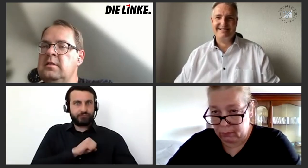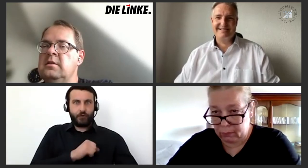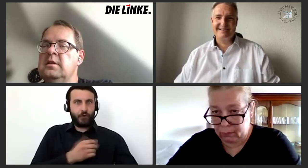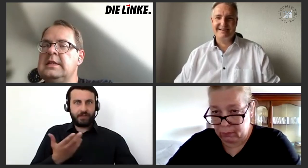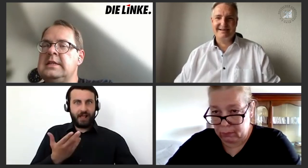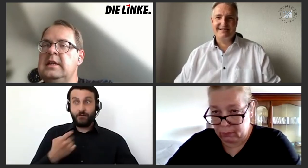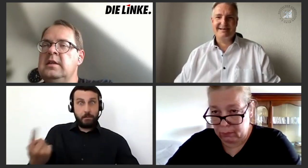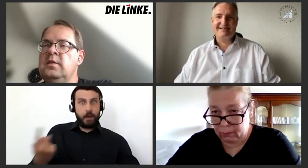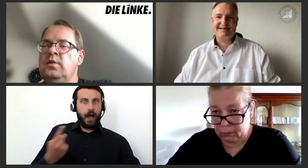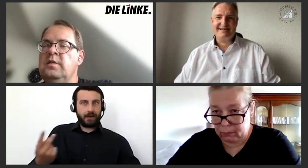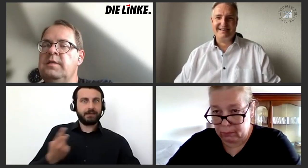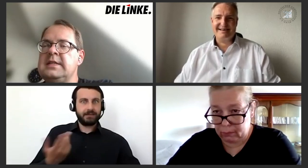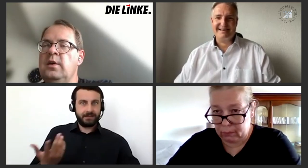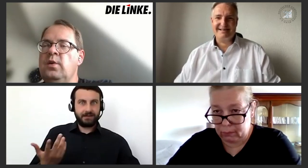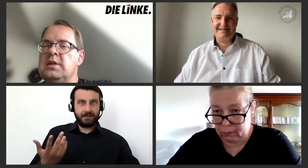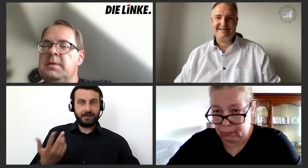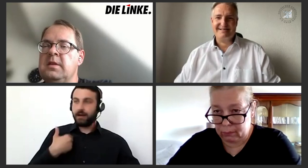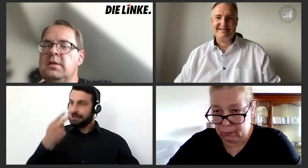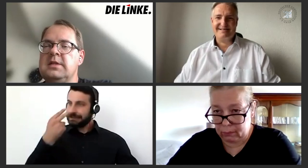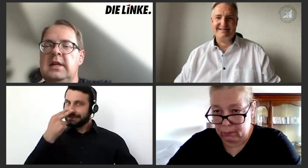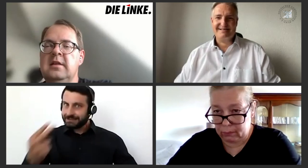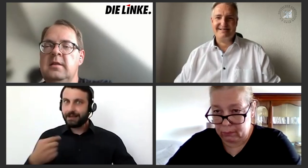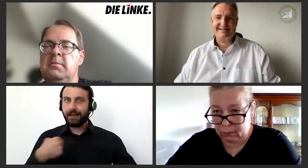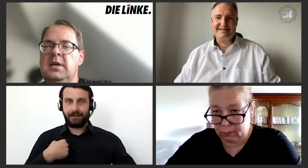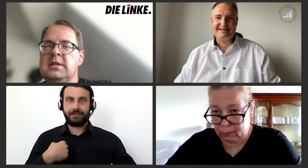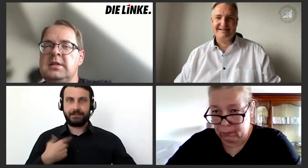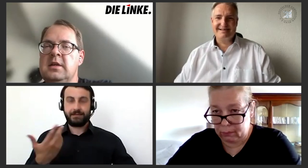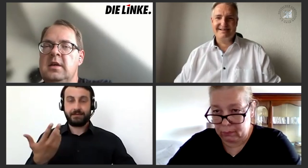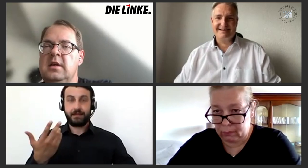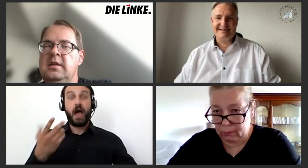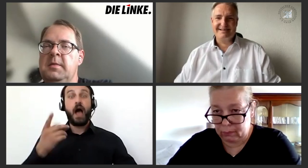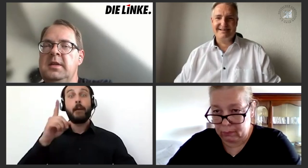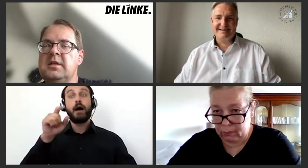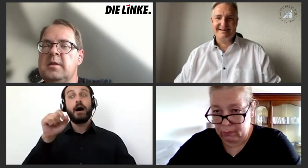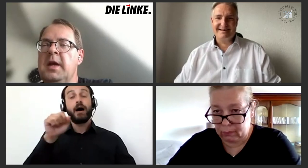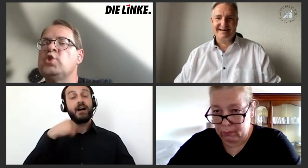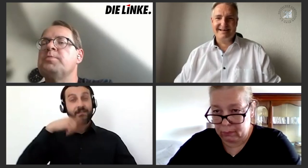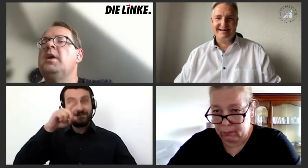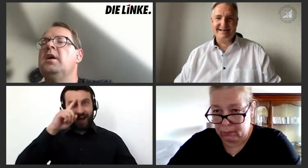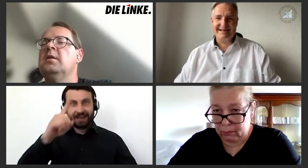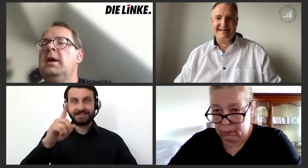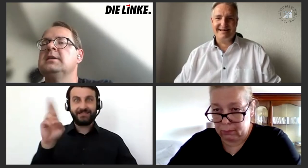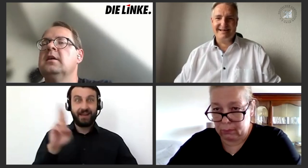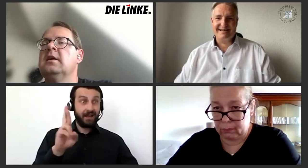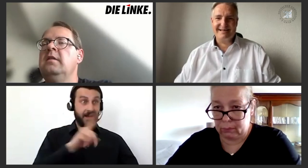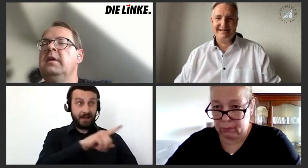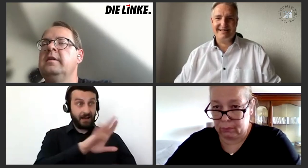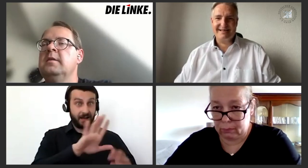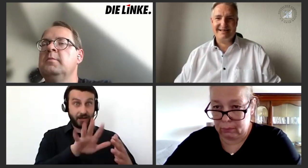beide Seiten gesehen. Ich weiß auch, dass man trotz alledem als der, der man nicht Gebärdensprache